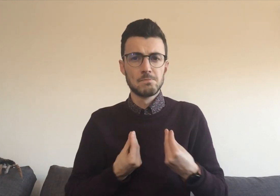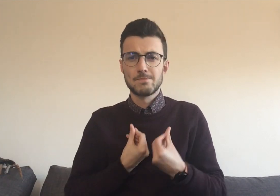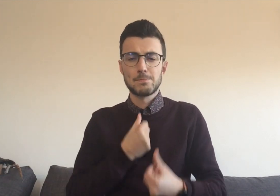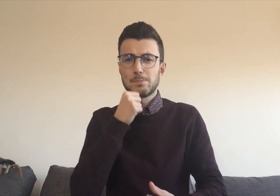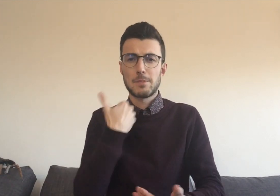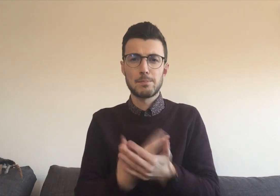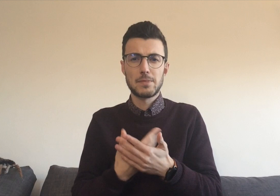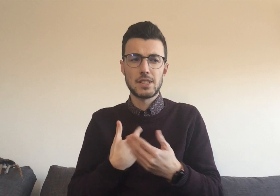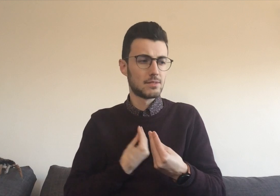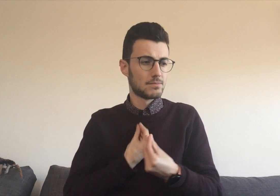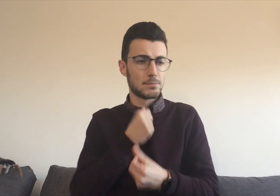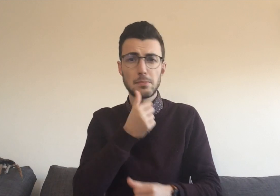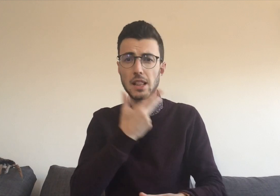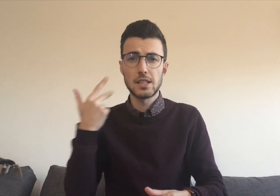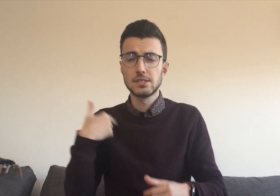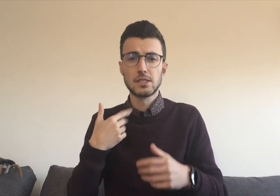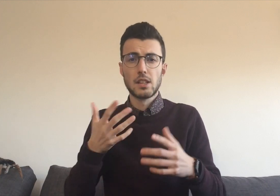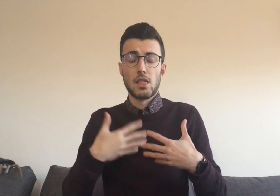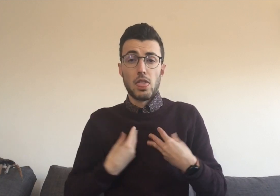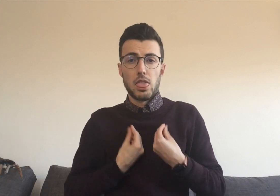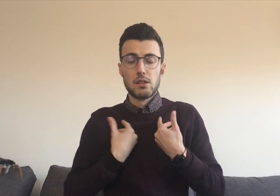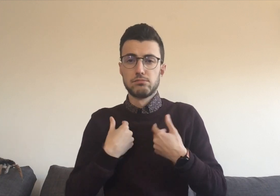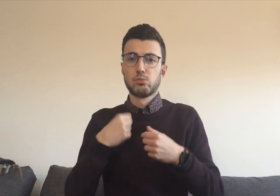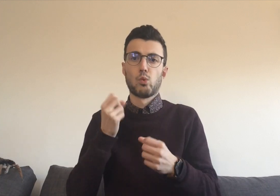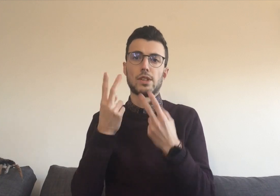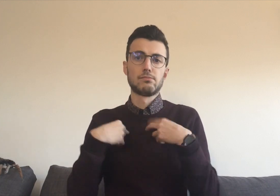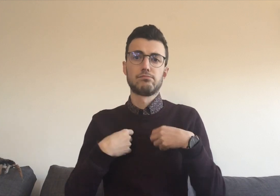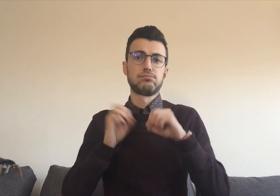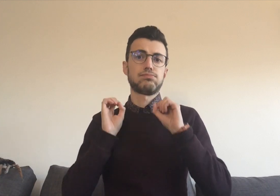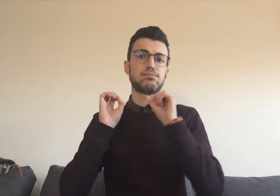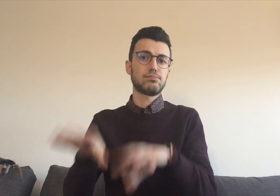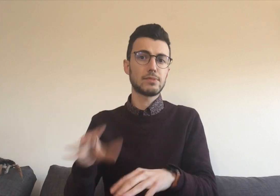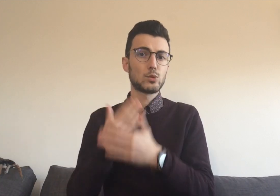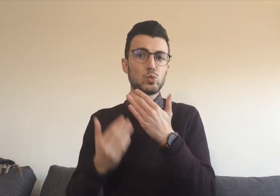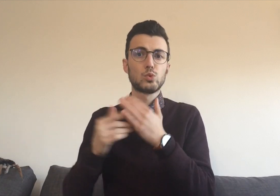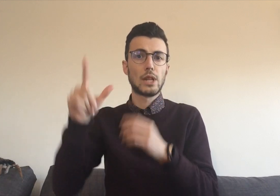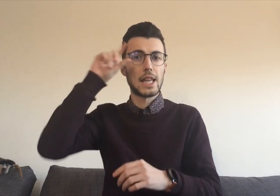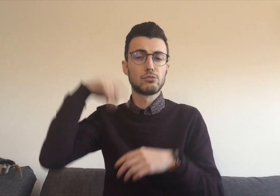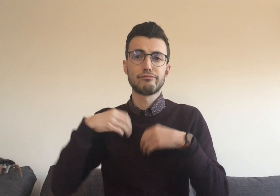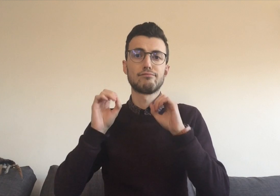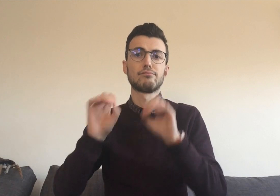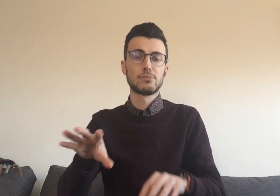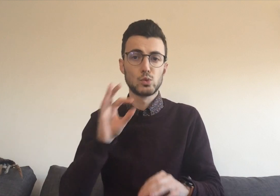Je me sentais vraiment seul, j'étais pas bien et pas à l'aise et j'ai finalement décidé d'abandonner mes études à Liège